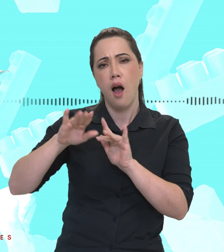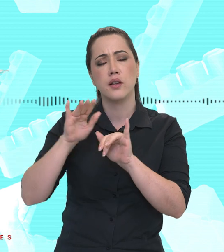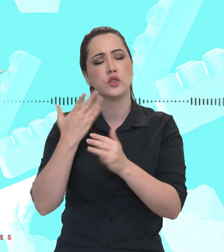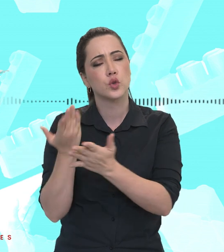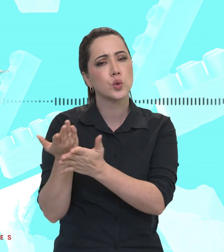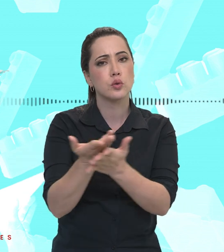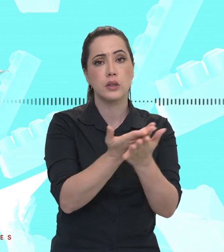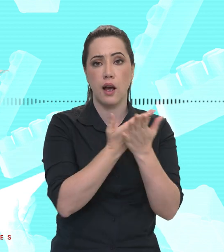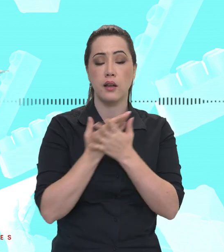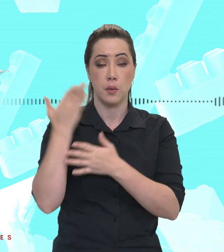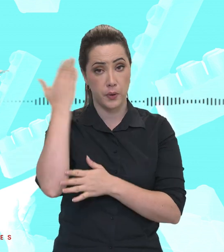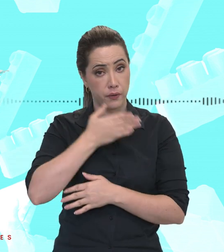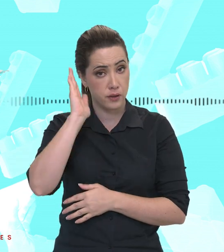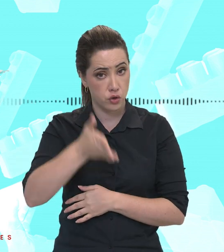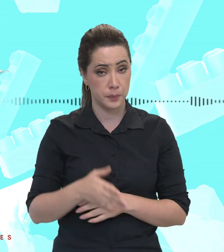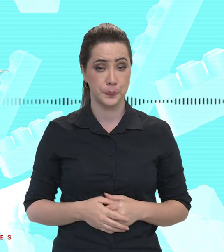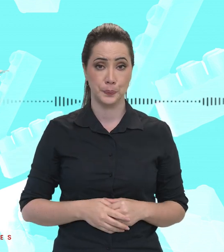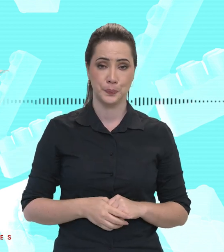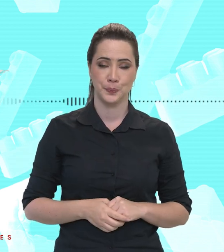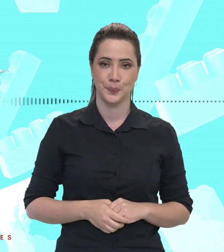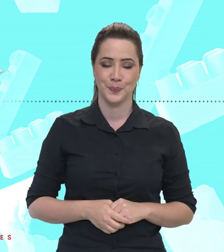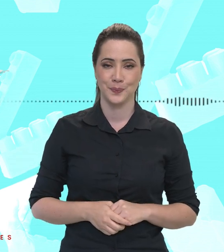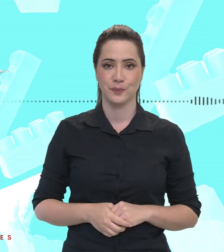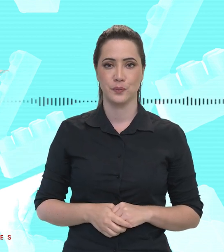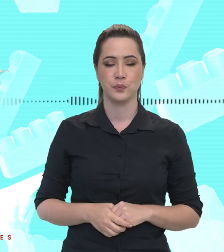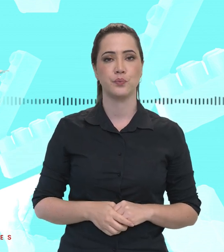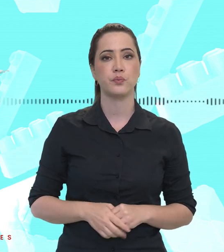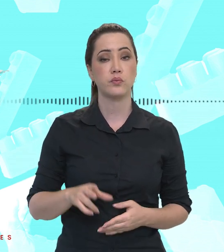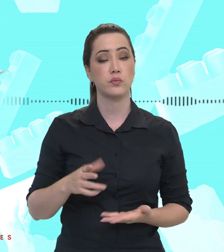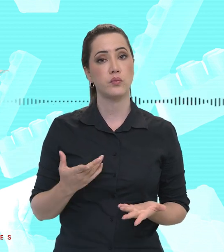já foi amplamente estudada e comprovada. [tema do extinto programa televisivo Telecurso 2000] 🎶